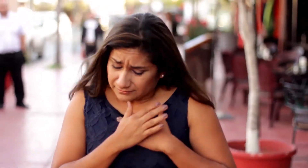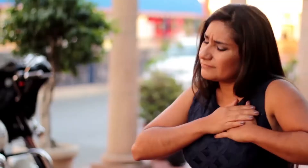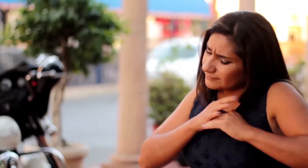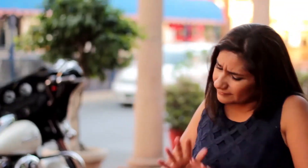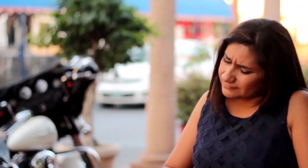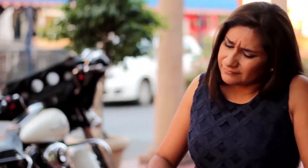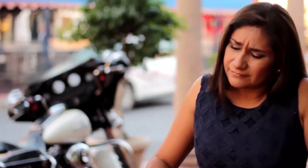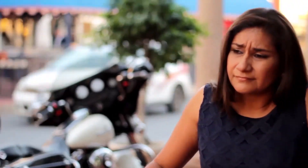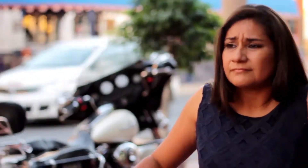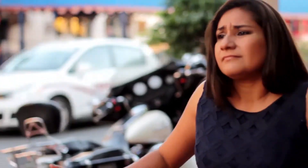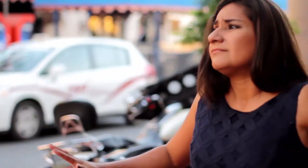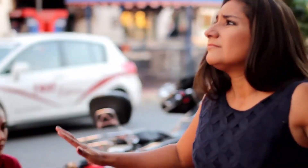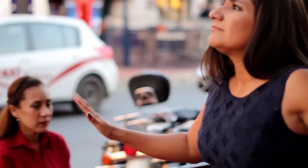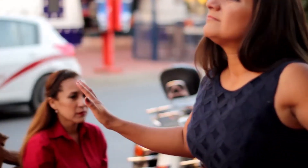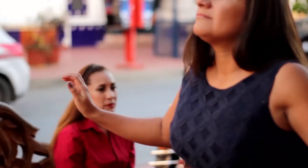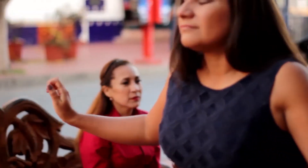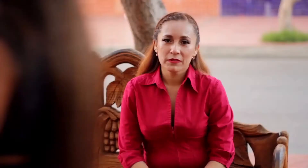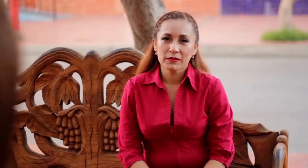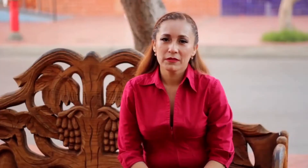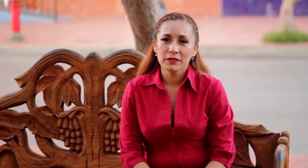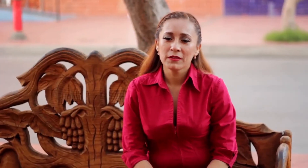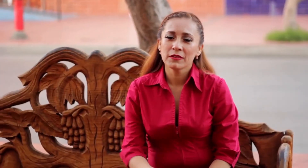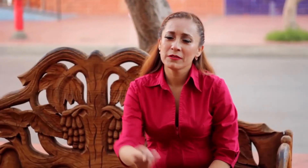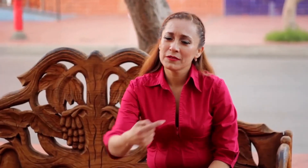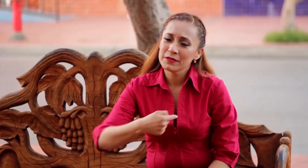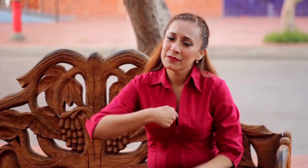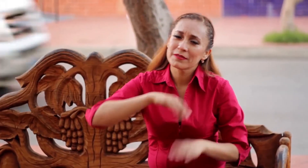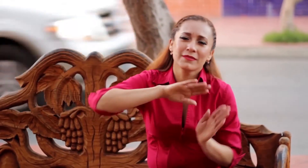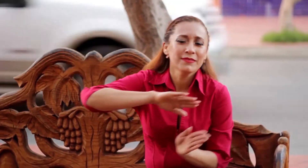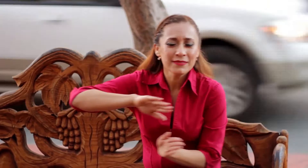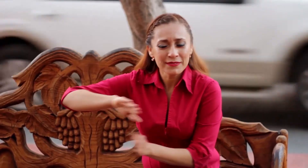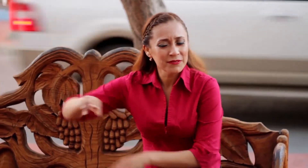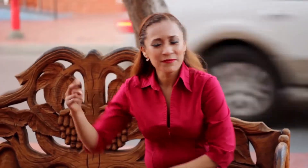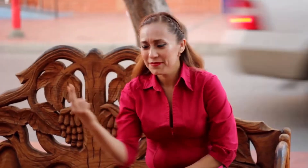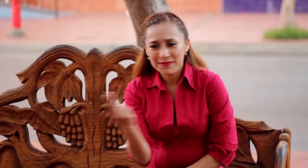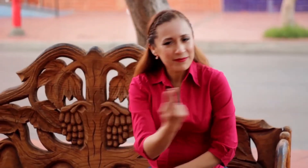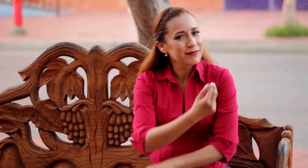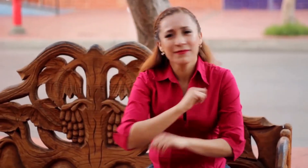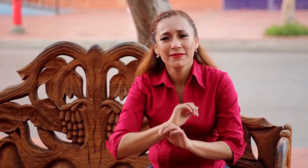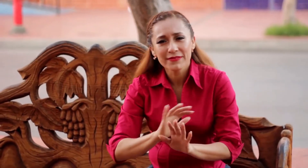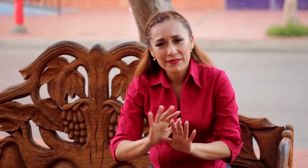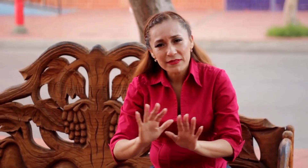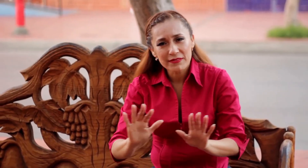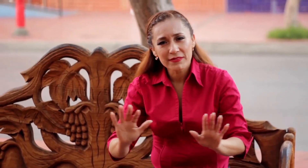si ya te quiero no hay necesidad que me desprecies